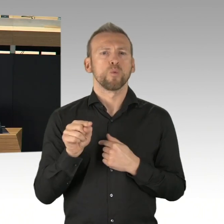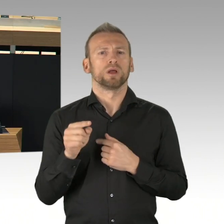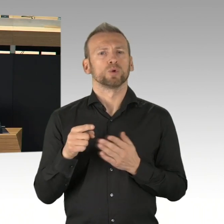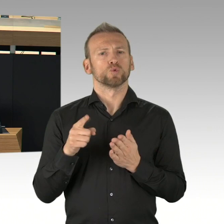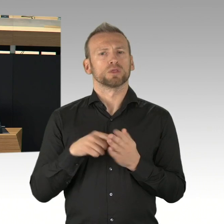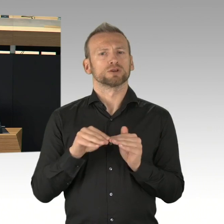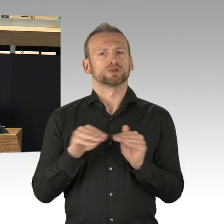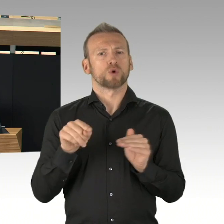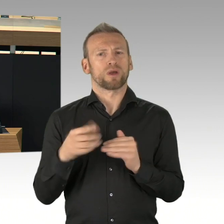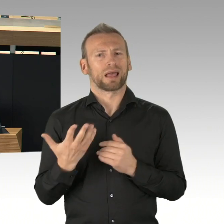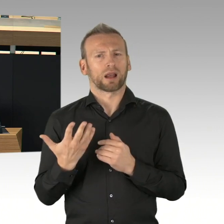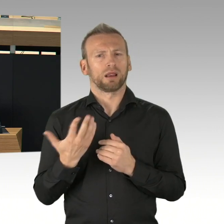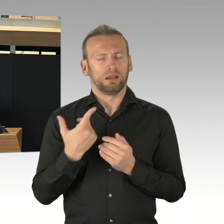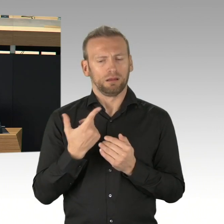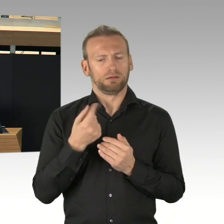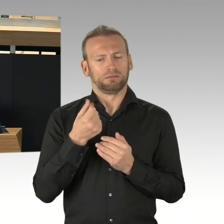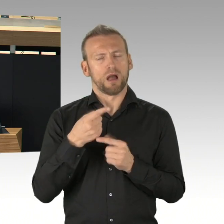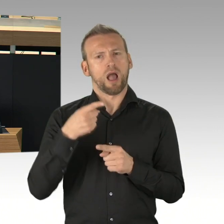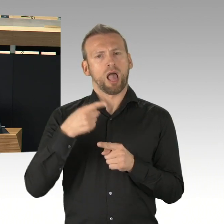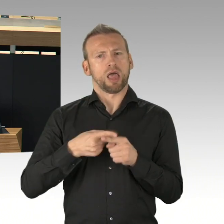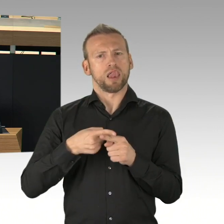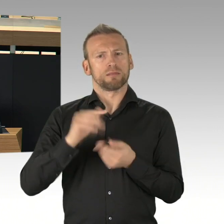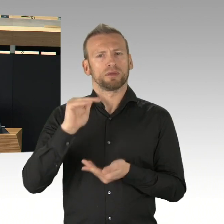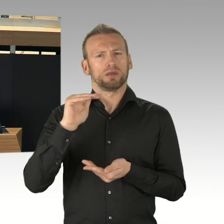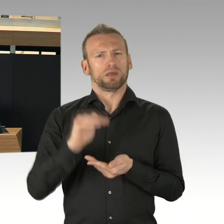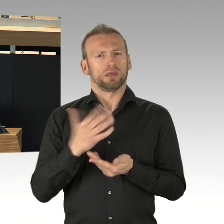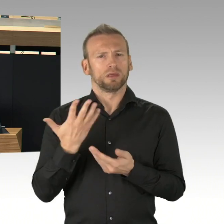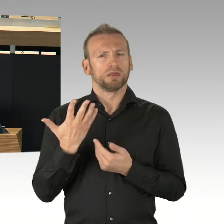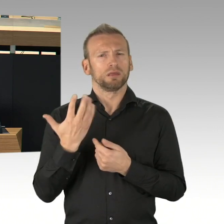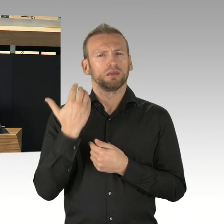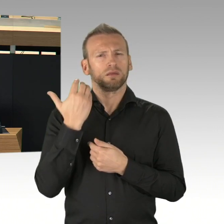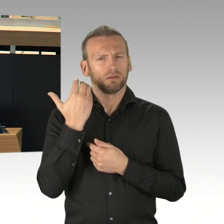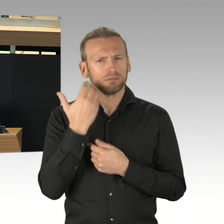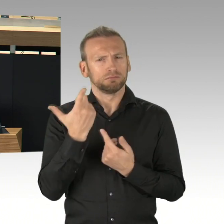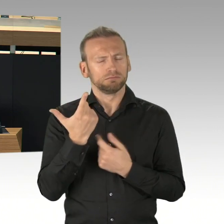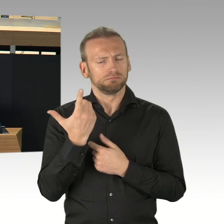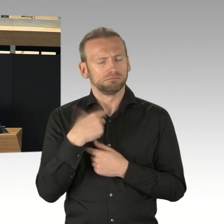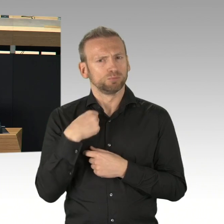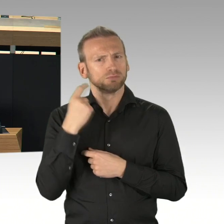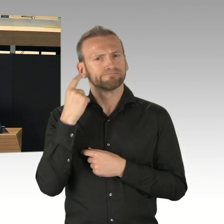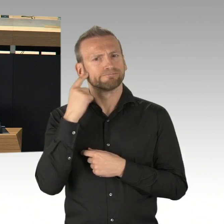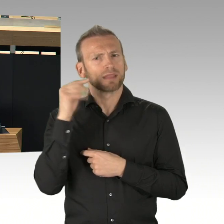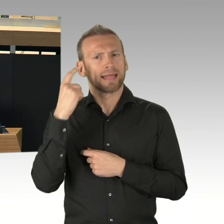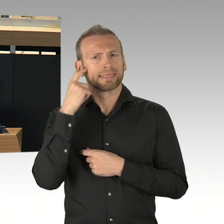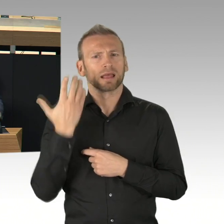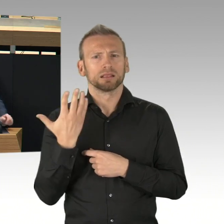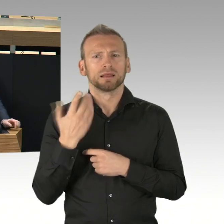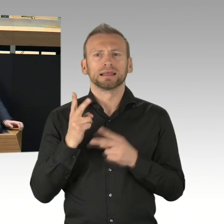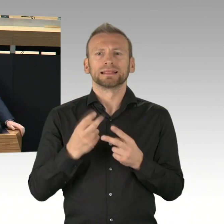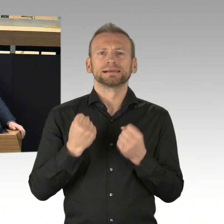so um die 250 Euro am Jahresende aus. Rechtssicher, das ist der Unterschied zu ihrem Mietendeckel. Das haben wir vorgeschlagen.